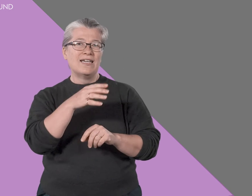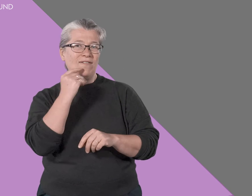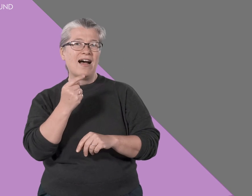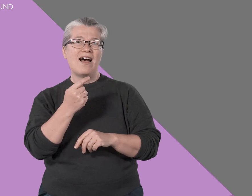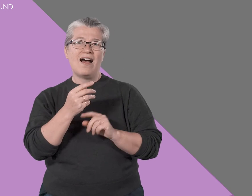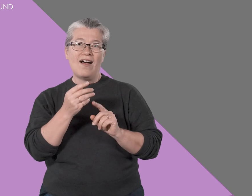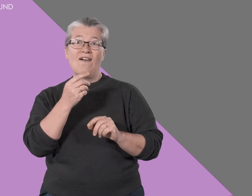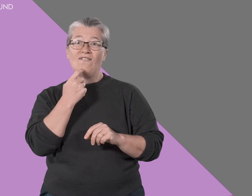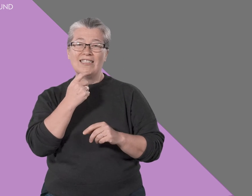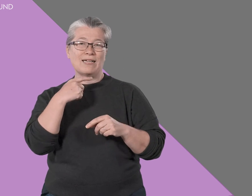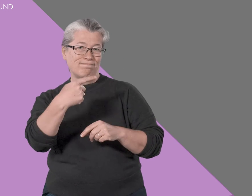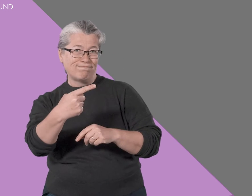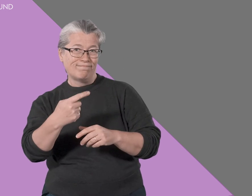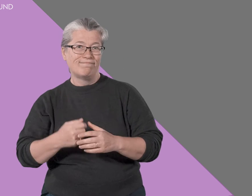svenska och finska.